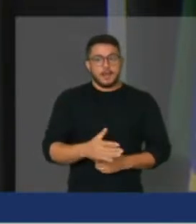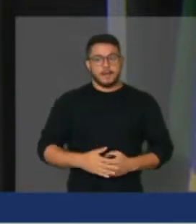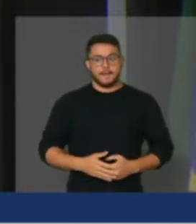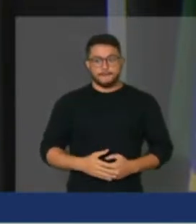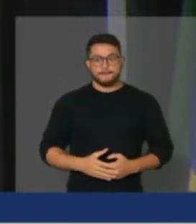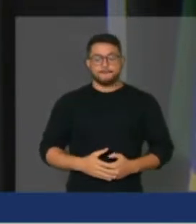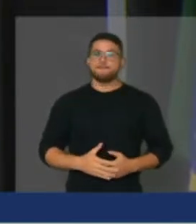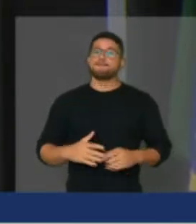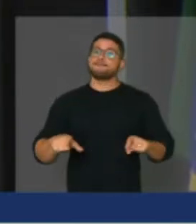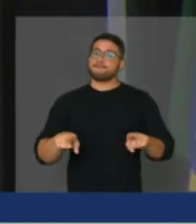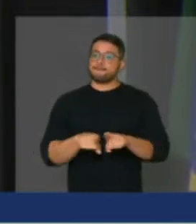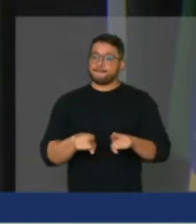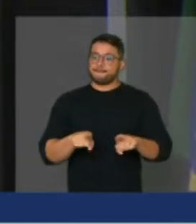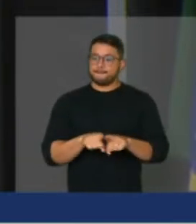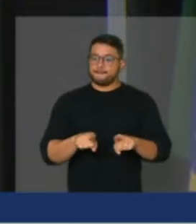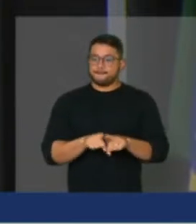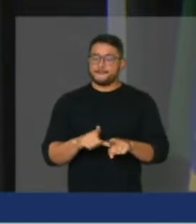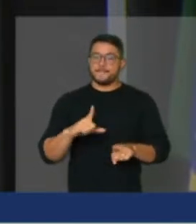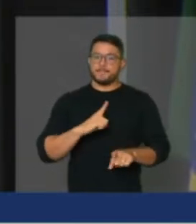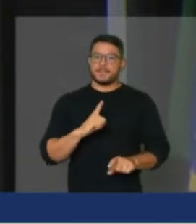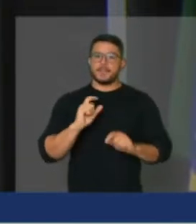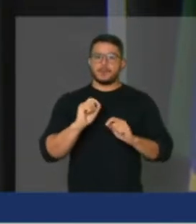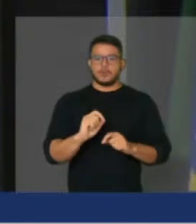TAMBÉM OS COMPROMISSOS PASSADOS DE UMA PÀSSIMA